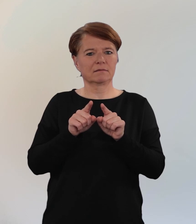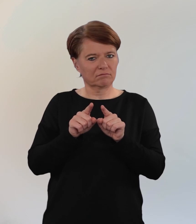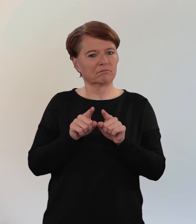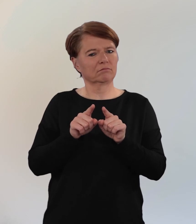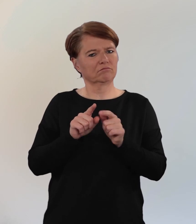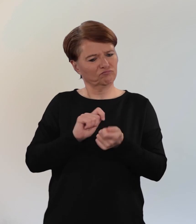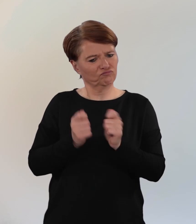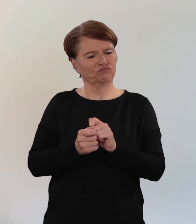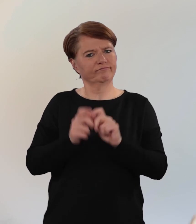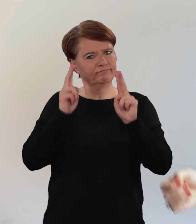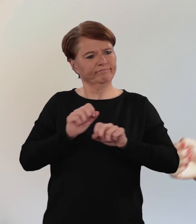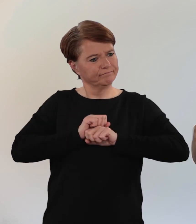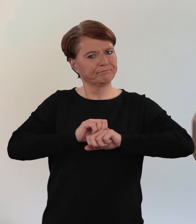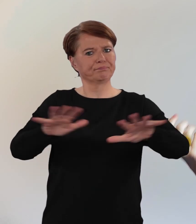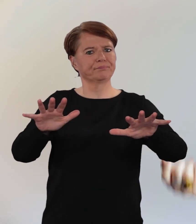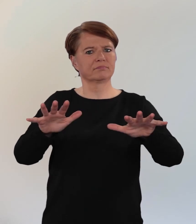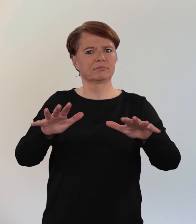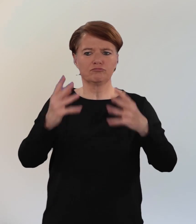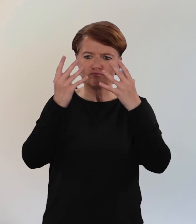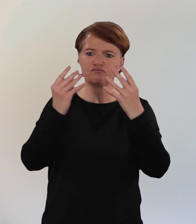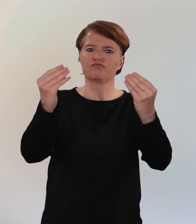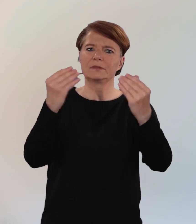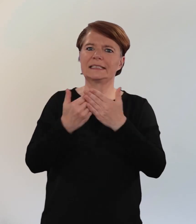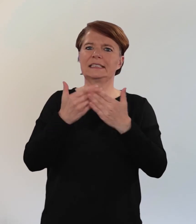ja, dass man es endlich mal darüber raus schafft.